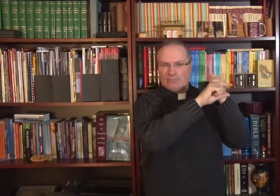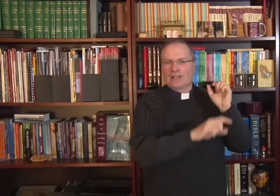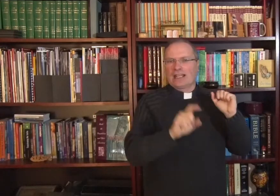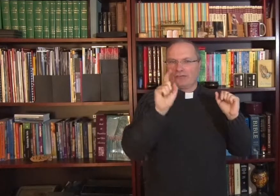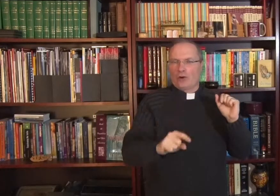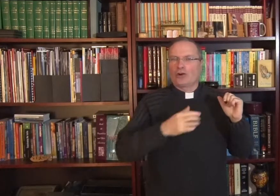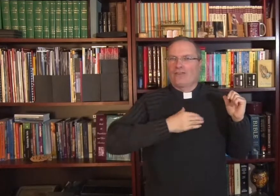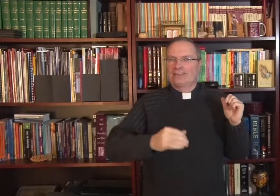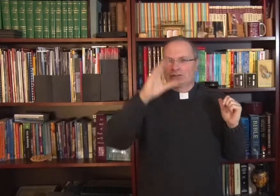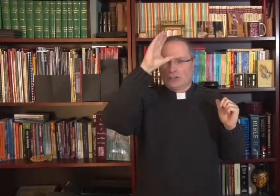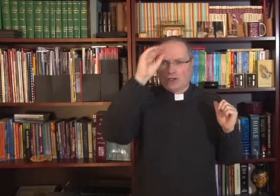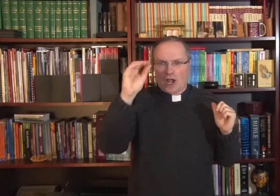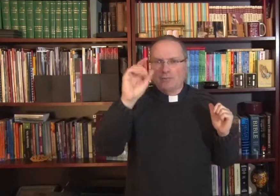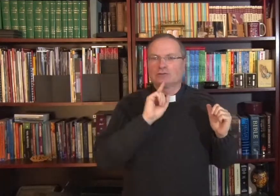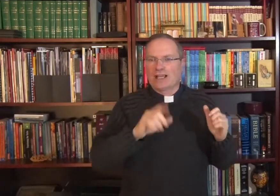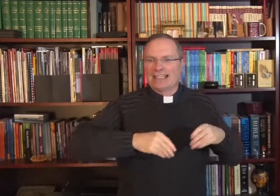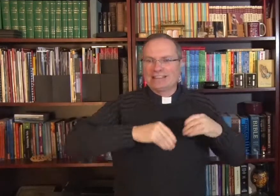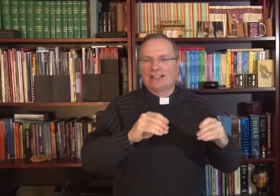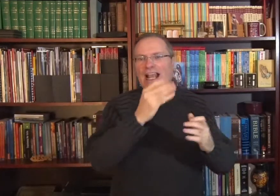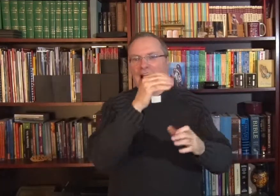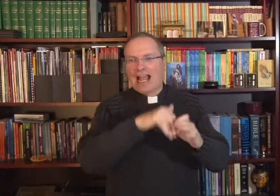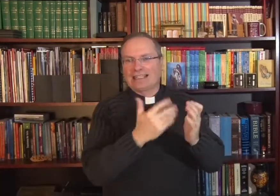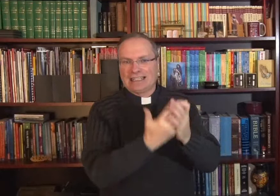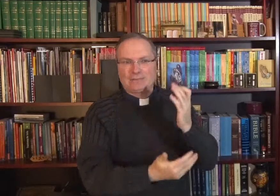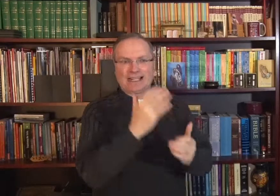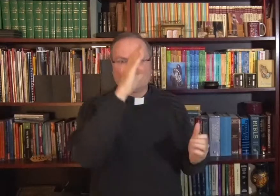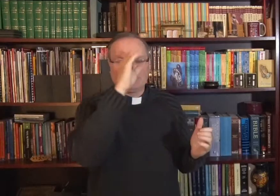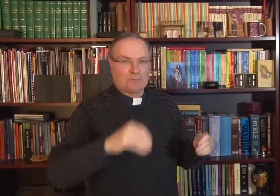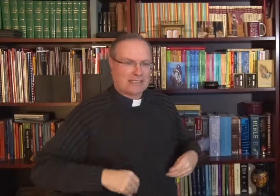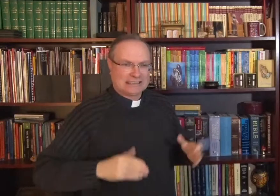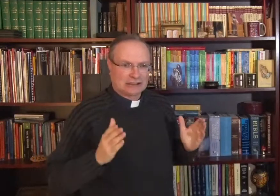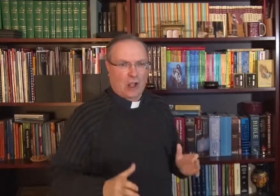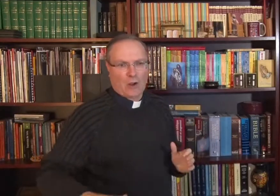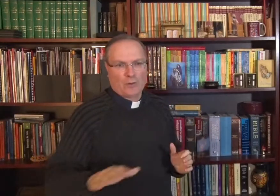'Il faut que le Fils de l'homme soit livré entre les mains des pécheurs,